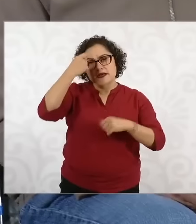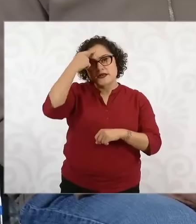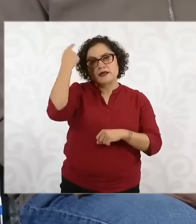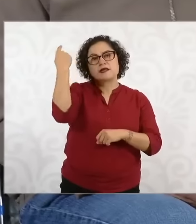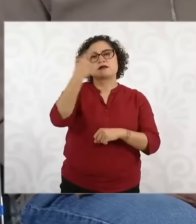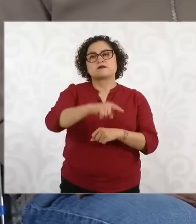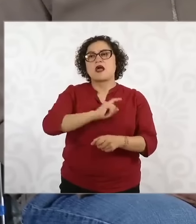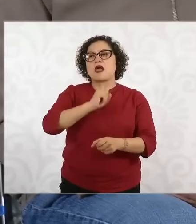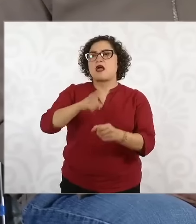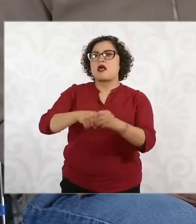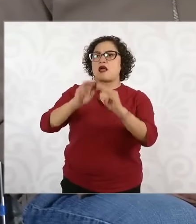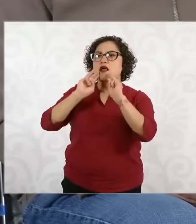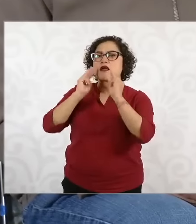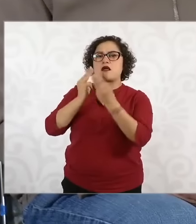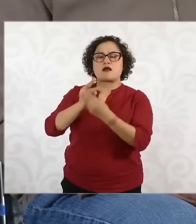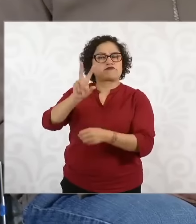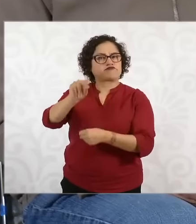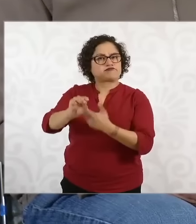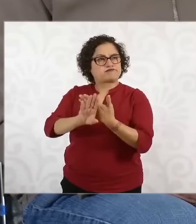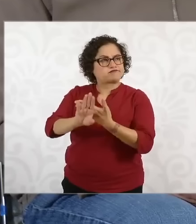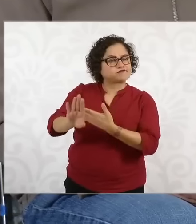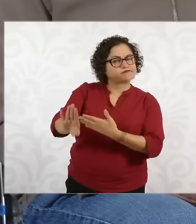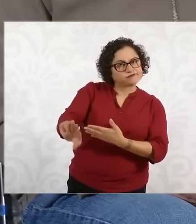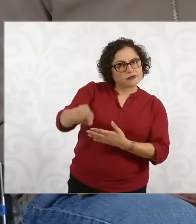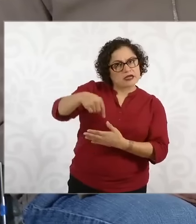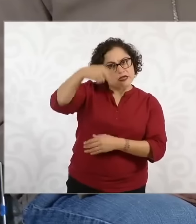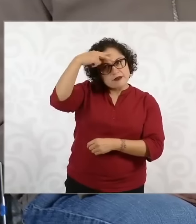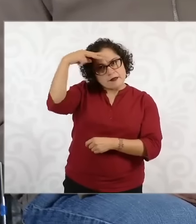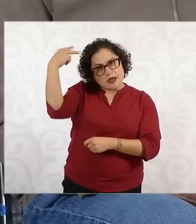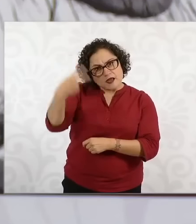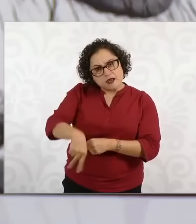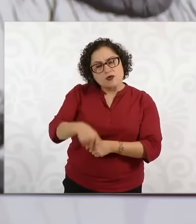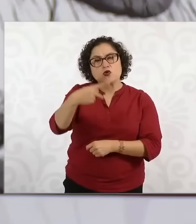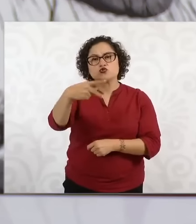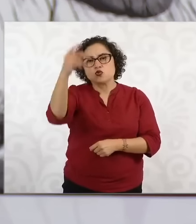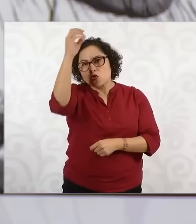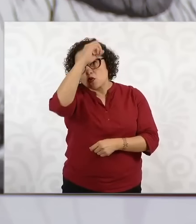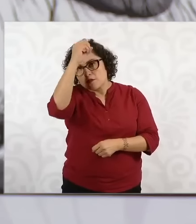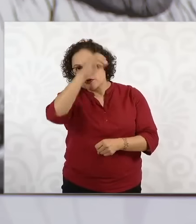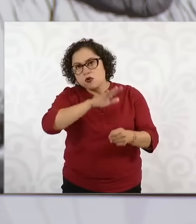la violencia aquí en México. ¿Cuál es su opinión al respecto? Bueno, obviamente viniendo de quién